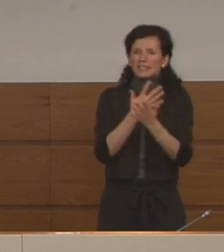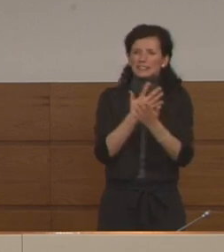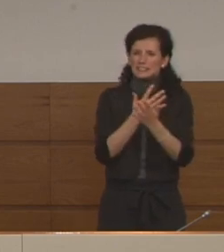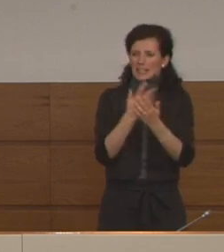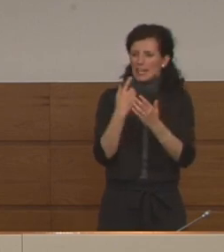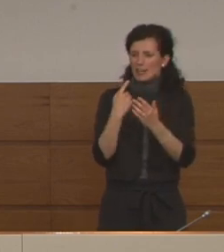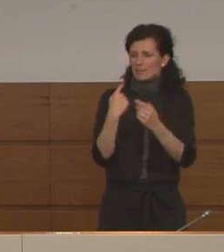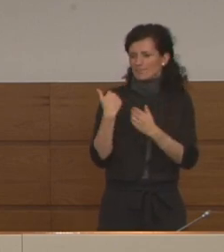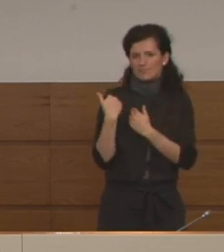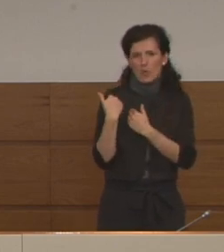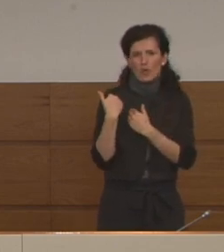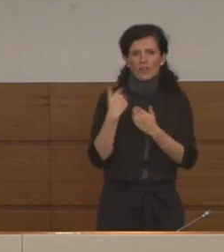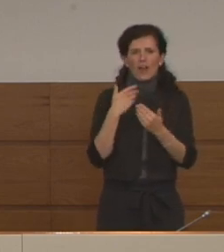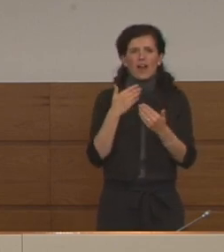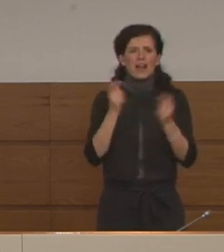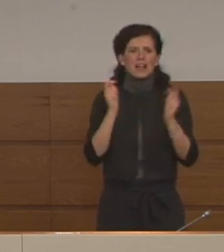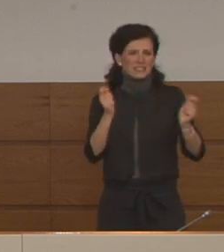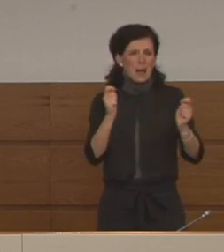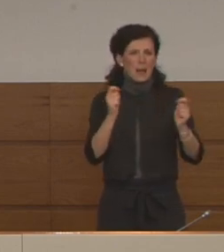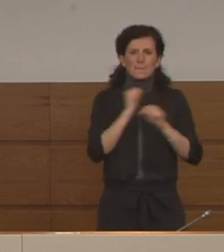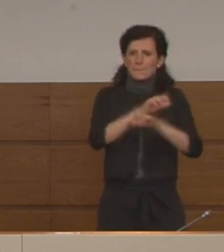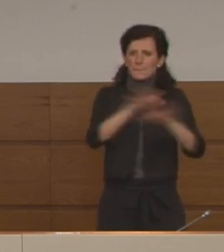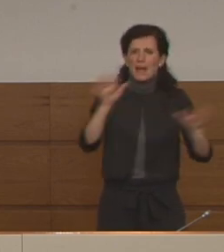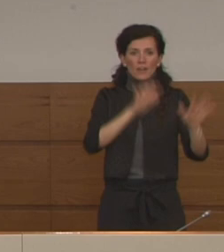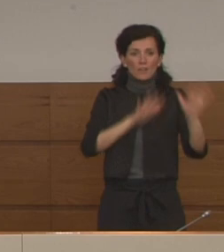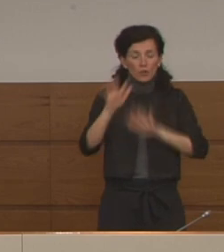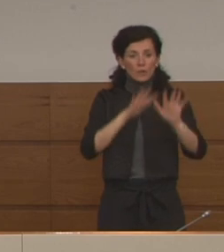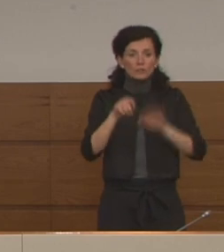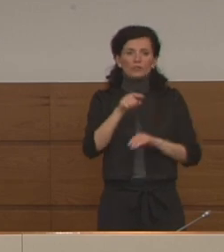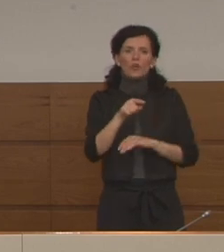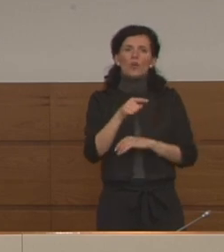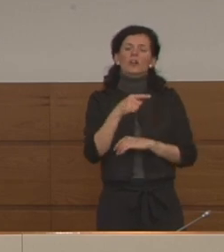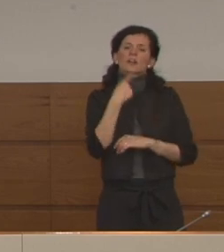queste ore sulla stampa relative all'utilizzo di una specifica nave sono